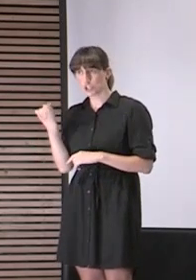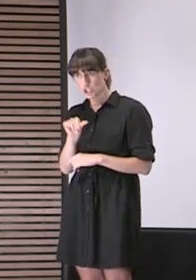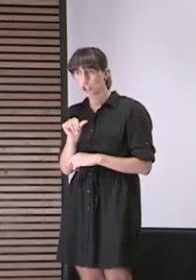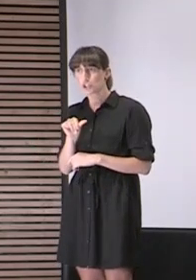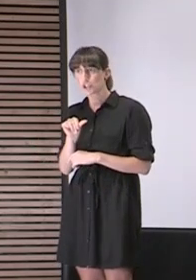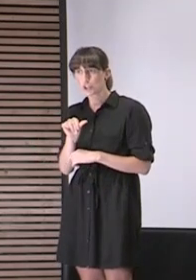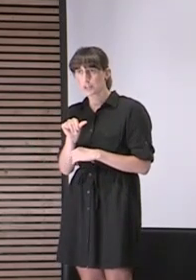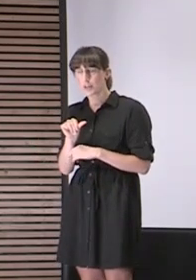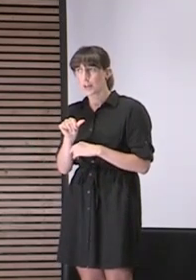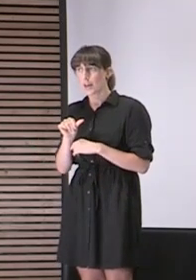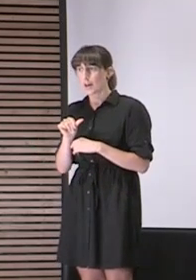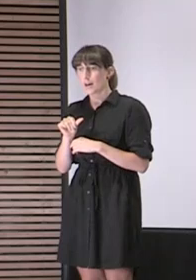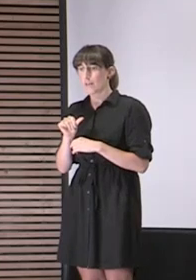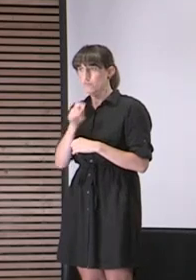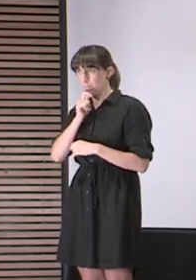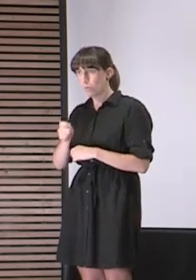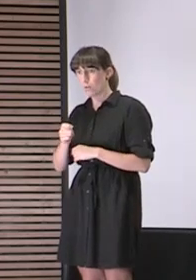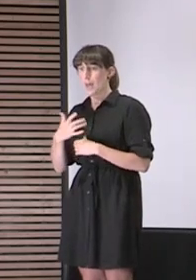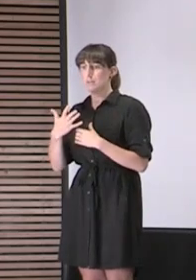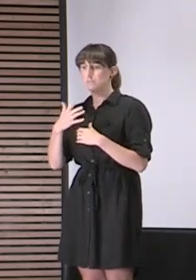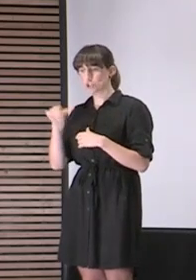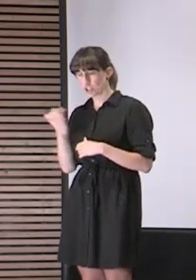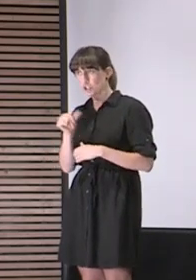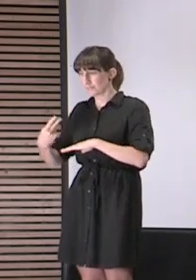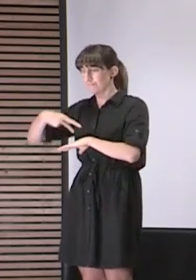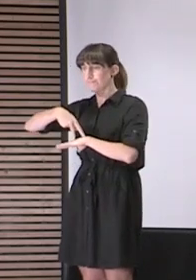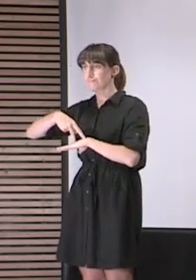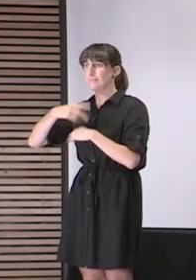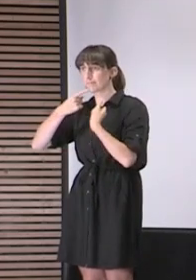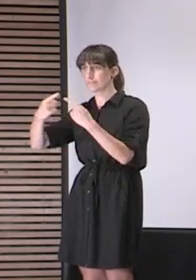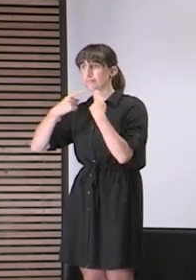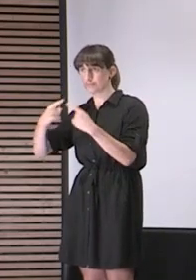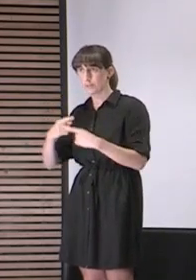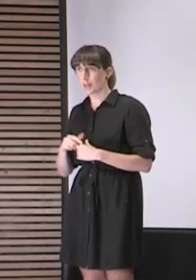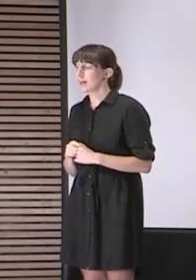disponibles para responder preguntas que usted y el público tengan. Como ministro